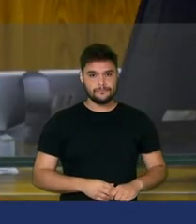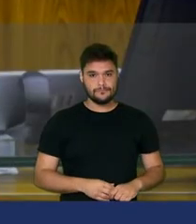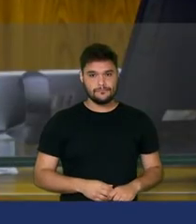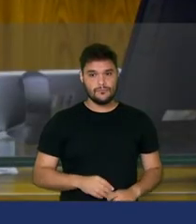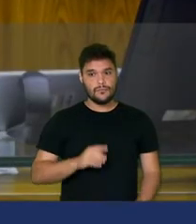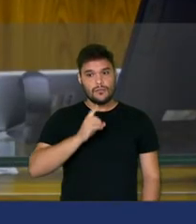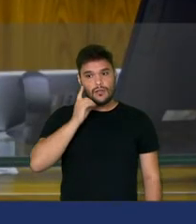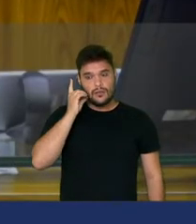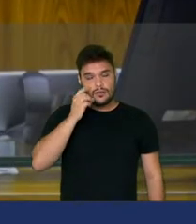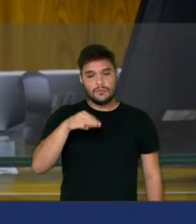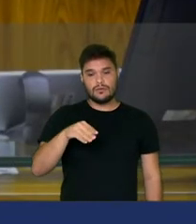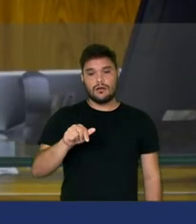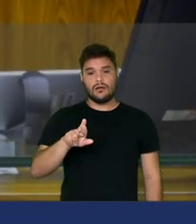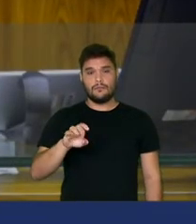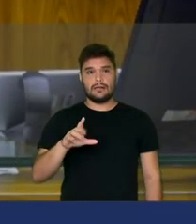OBRIGADA E O TENHAMOS UMA EXCELENTE VOTAÇÃO.